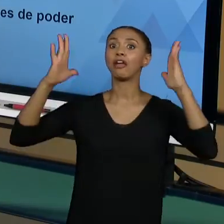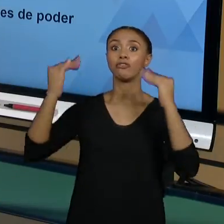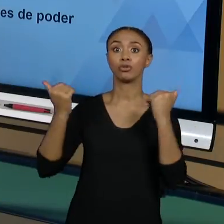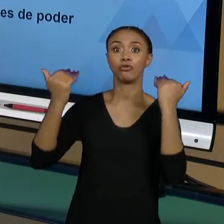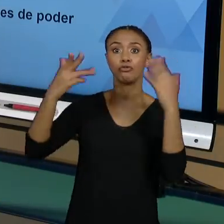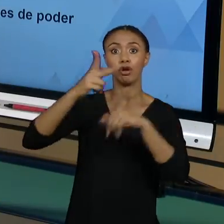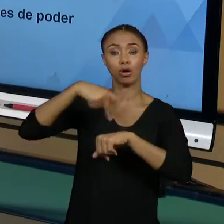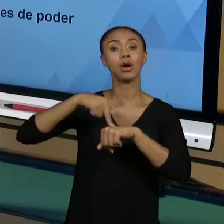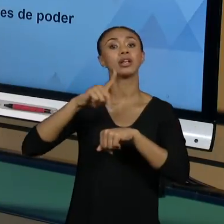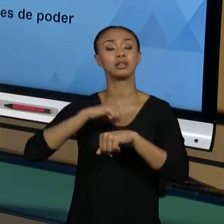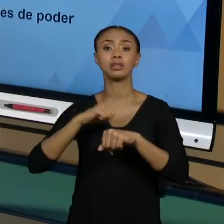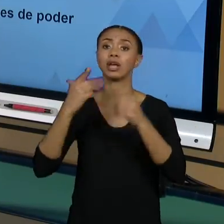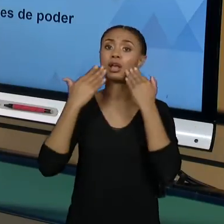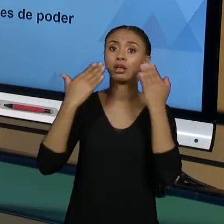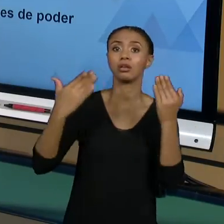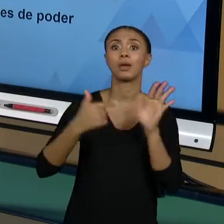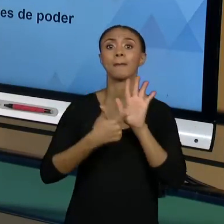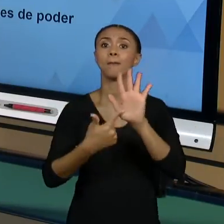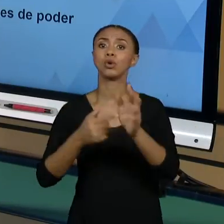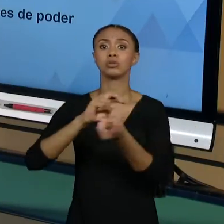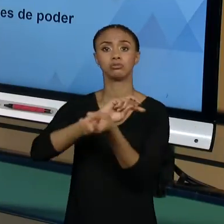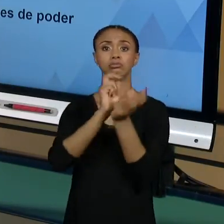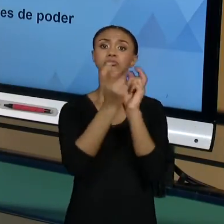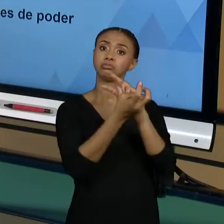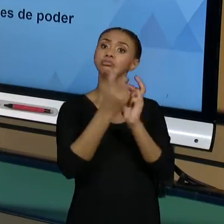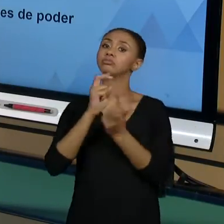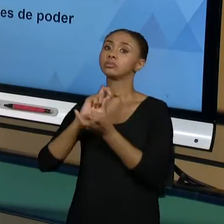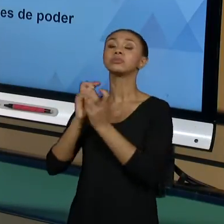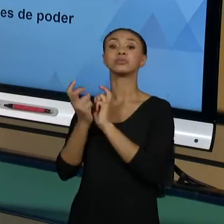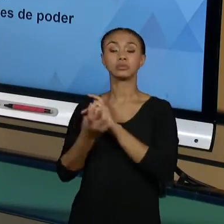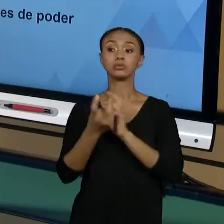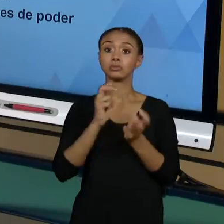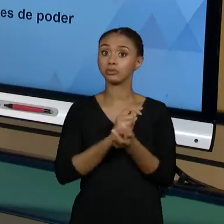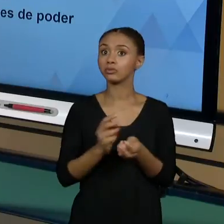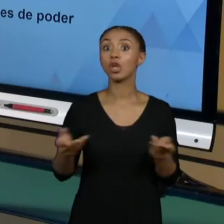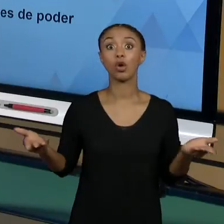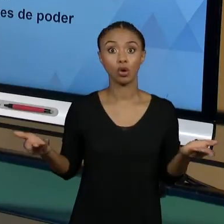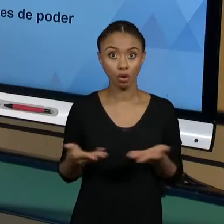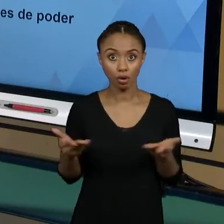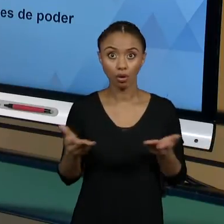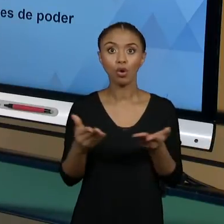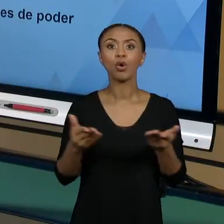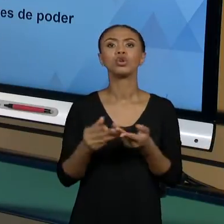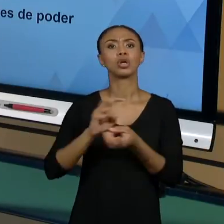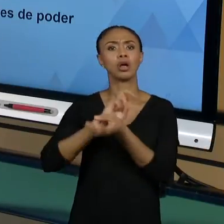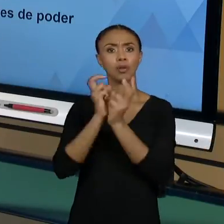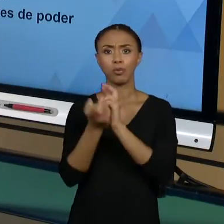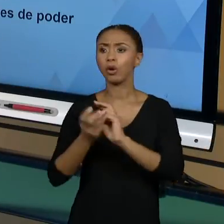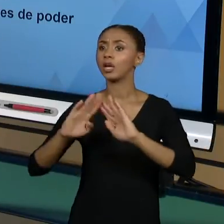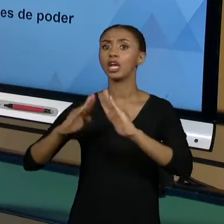APRESENTAÇÕES DE CAPOEIRA, E A CAPOEIRA HOJE ESTÁ PRESENTE NAS ESCOLAS DA ELITE, NAS ACADEMIAS DA